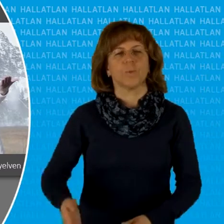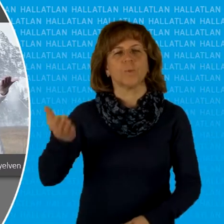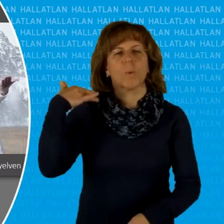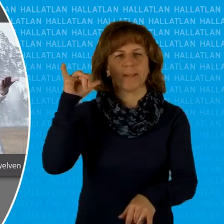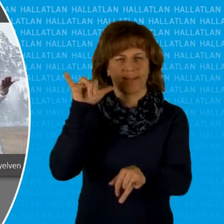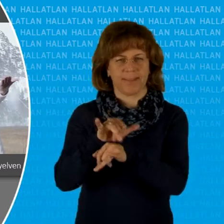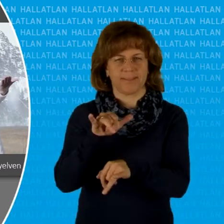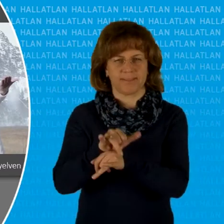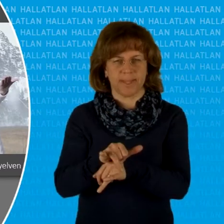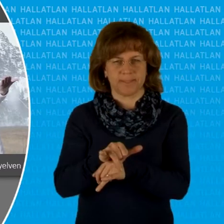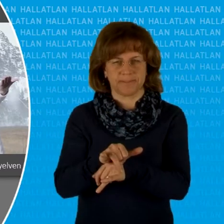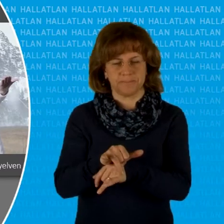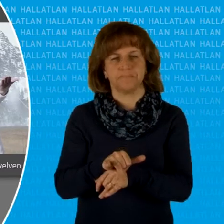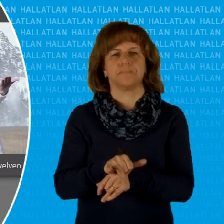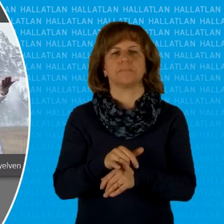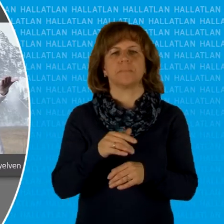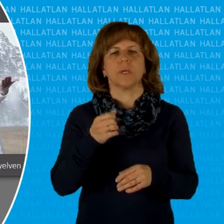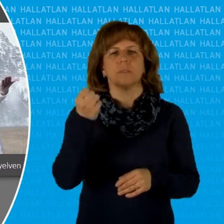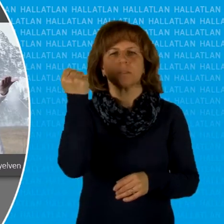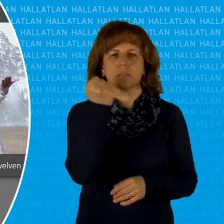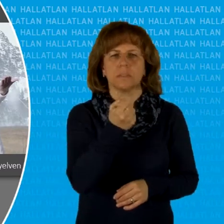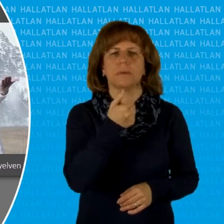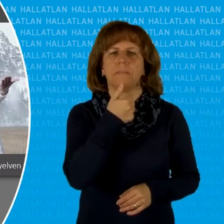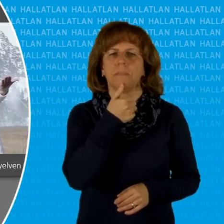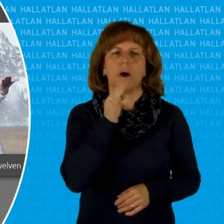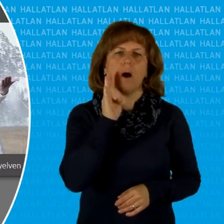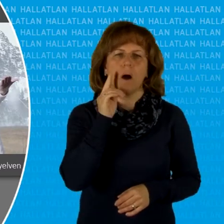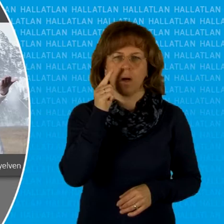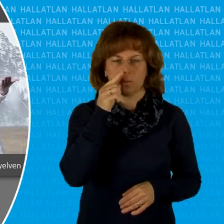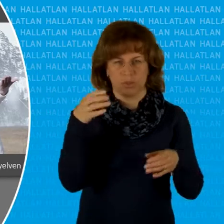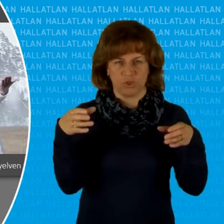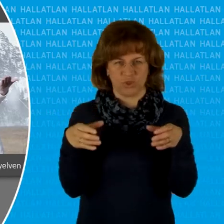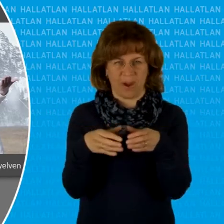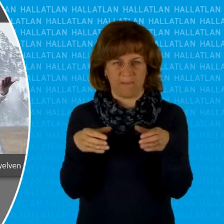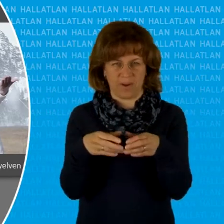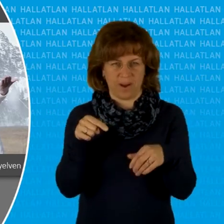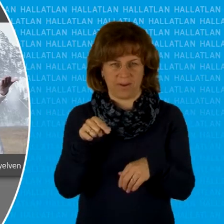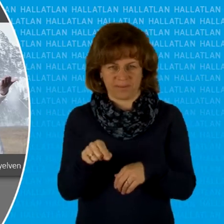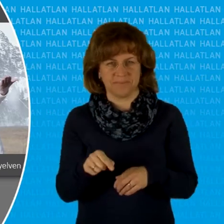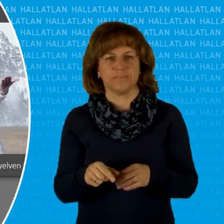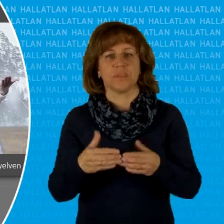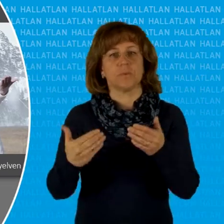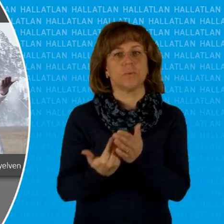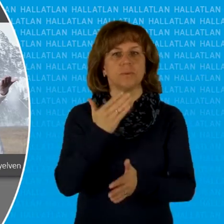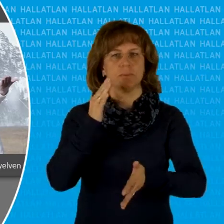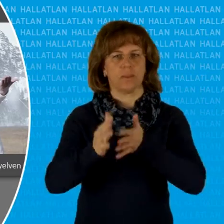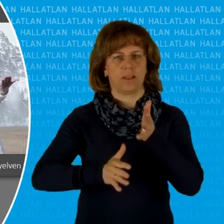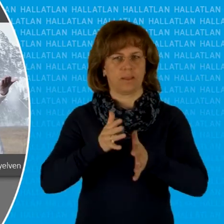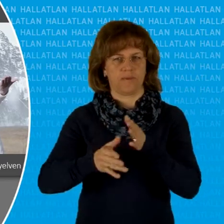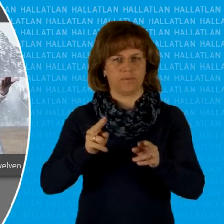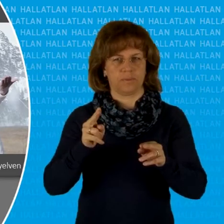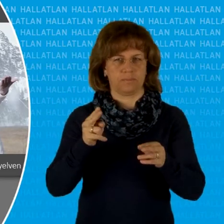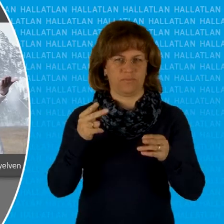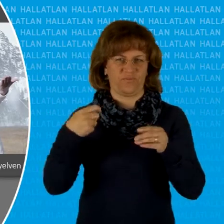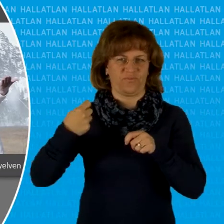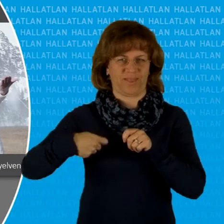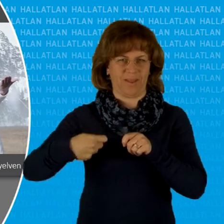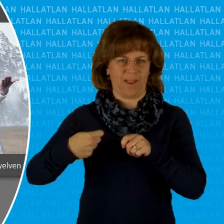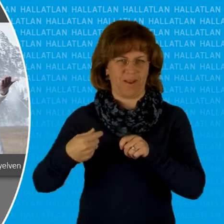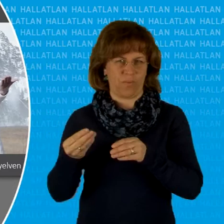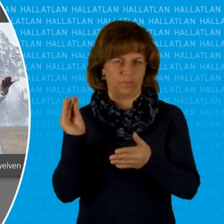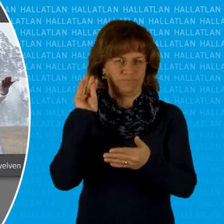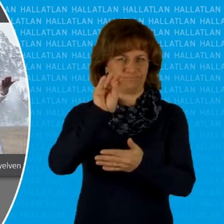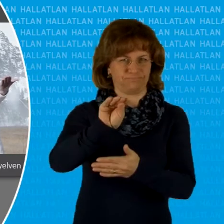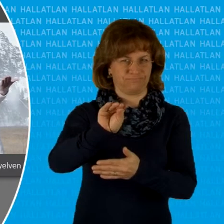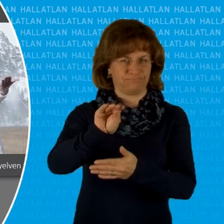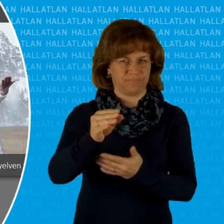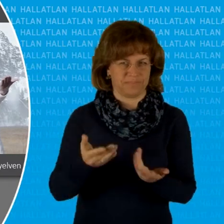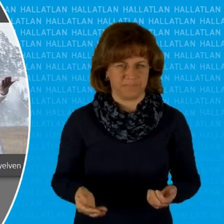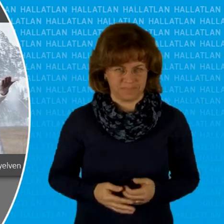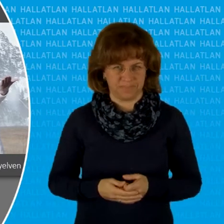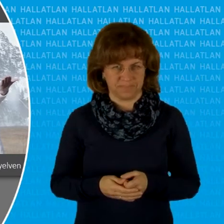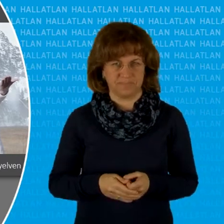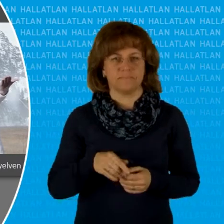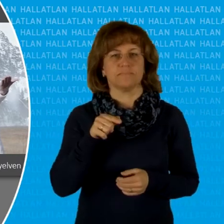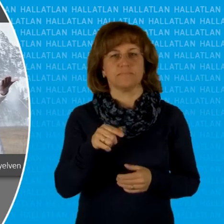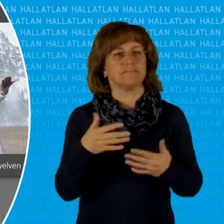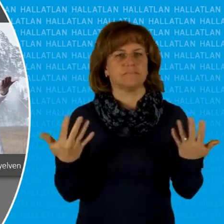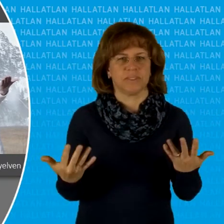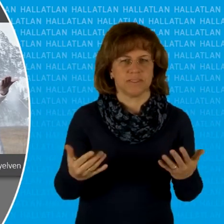A múlt héten a D-PAN csapat új jelnyelvi videót tett közzé.